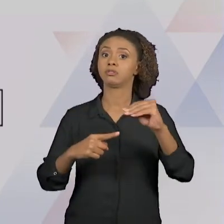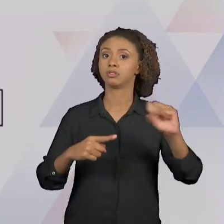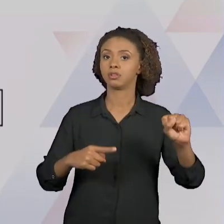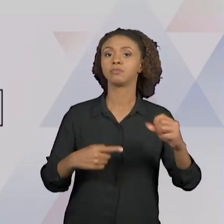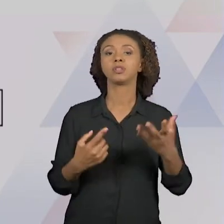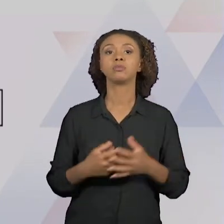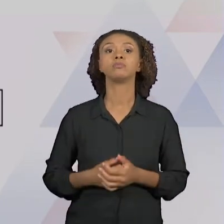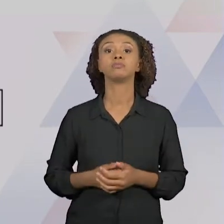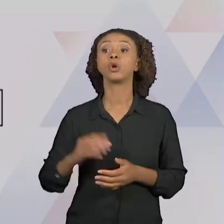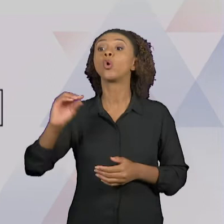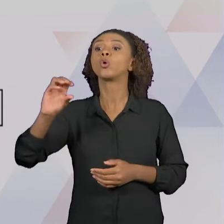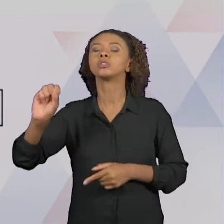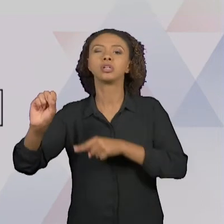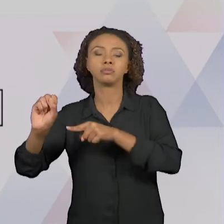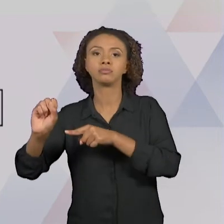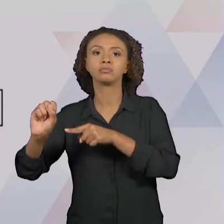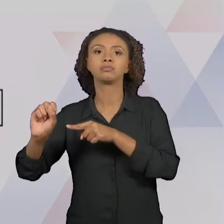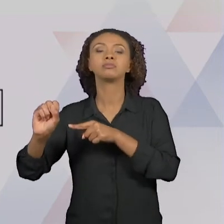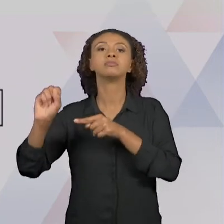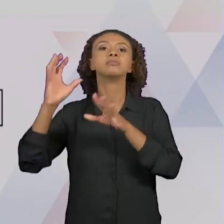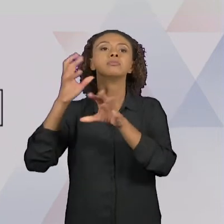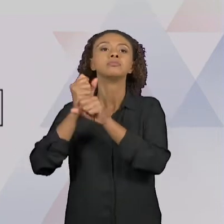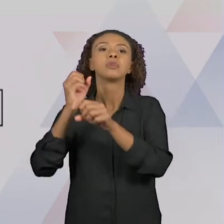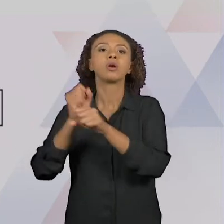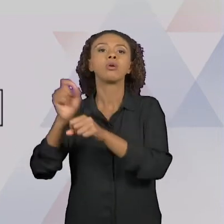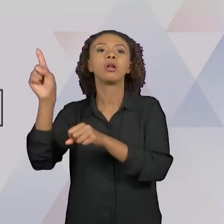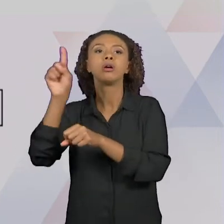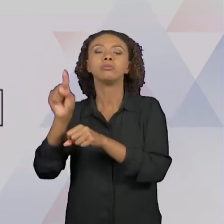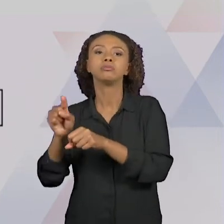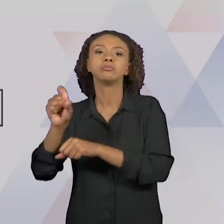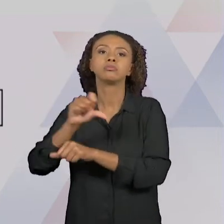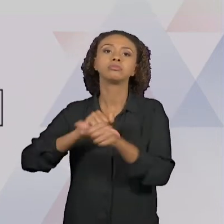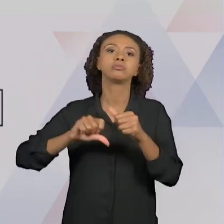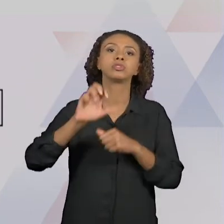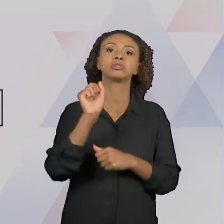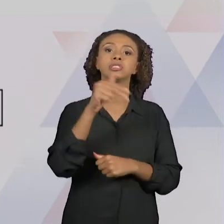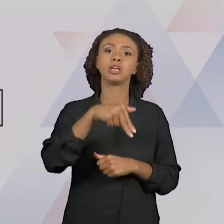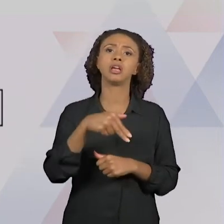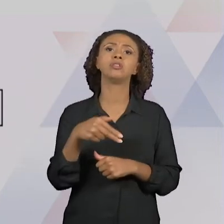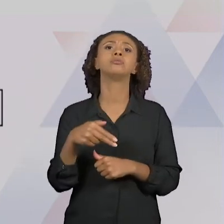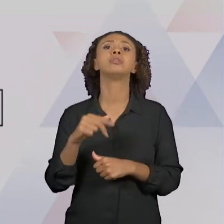QUANDO A GENTE ENTREGA DO COSSENO É SENO, SUBSTITUI OS LIMITES E A GENTE CHEGA AQUI QUE